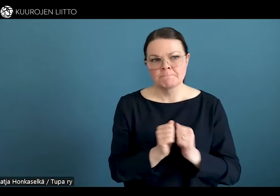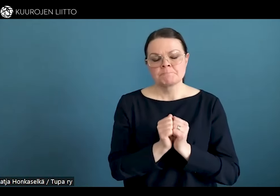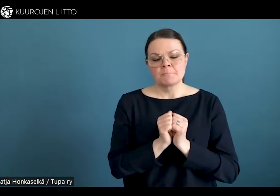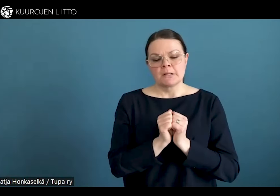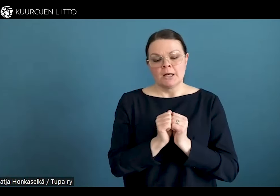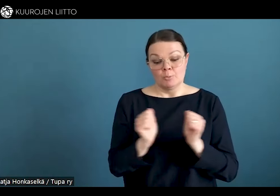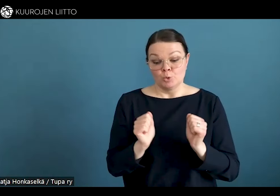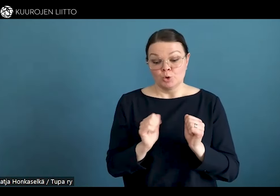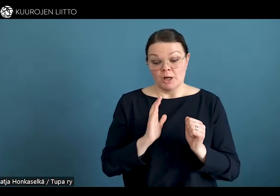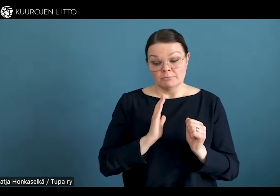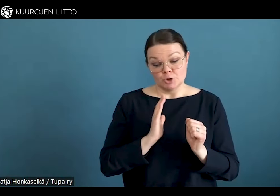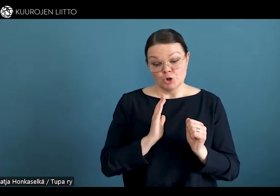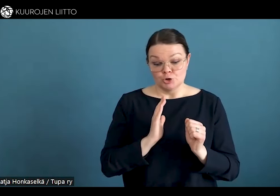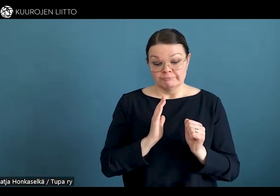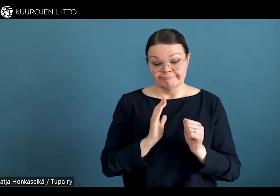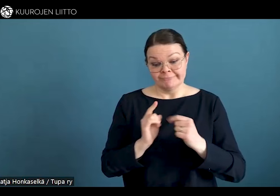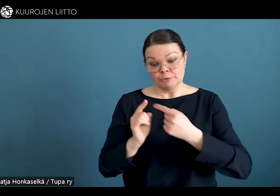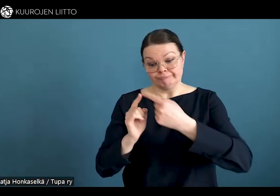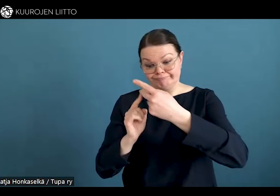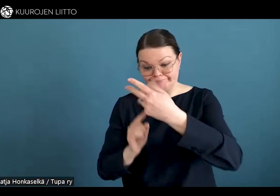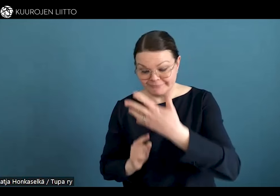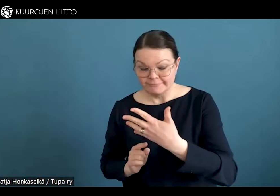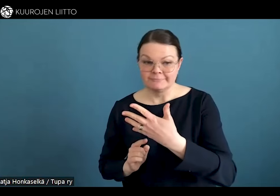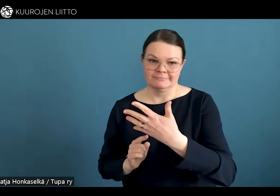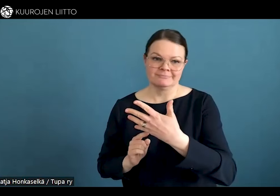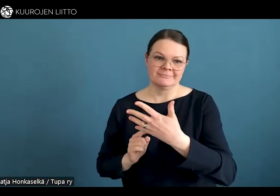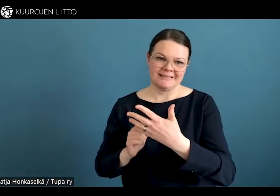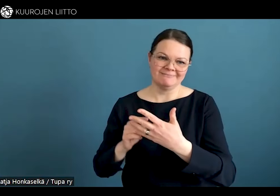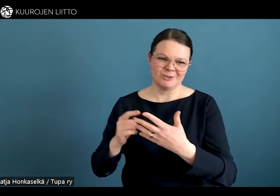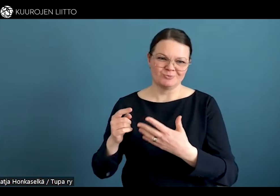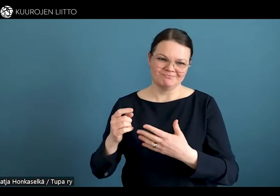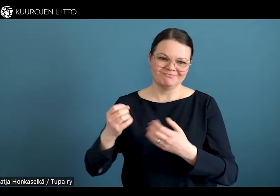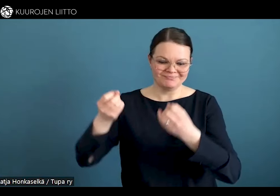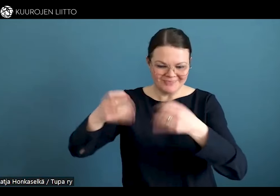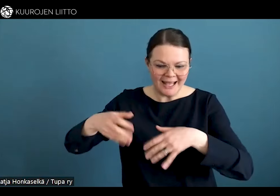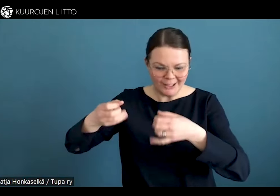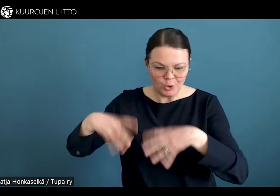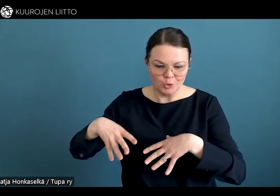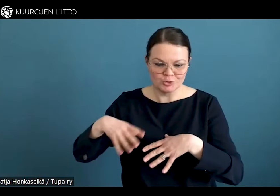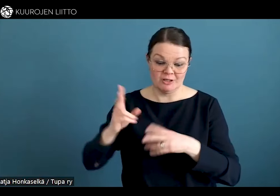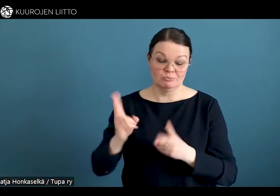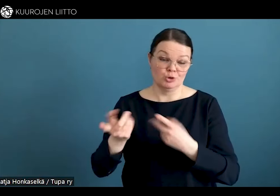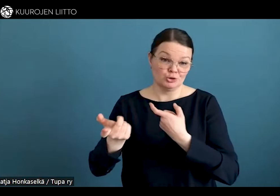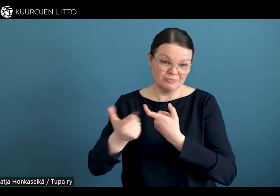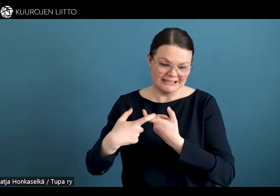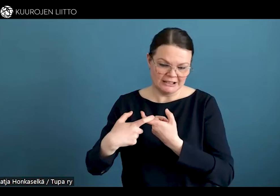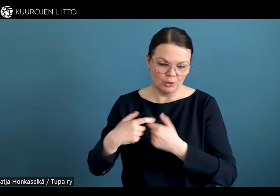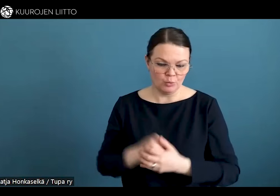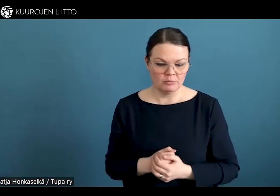Toki tulkkauspalveluun liittyy myös omat heikkoutensa.